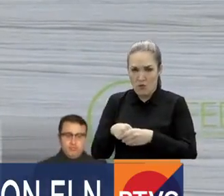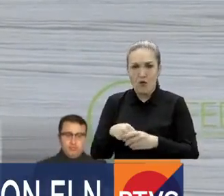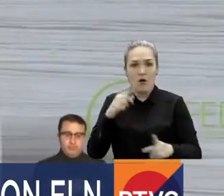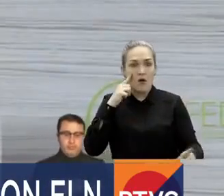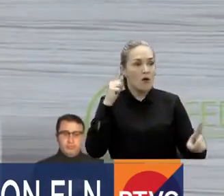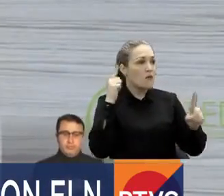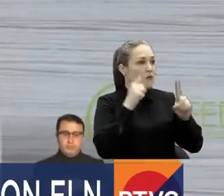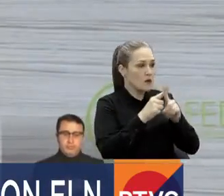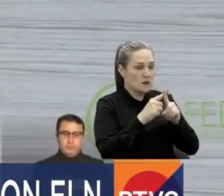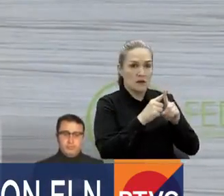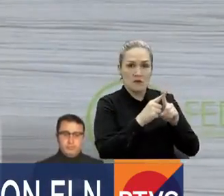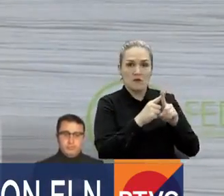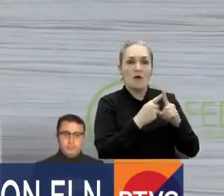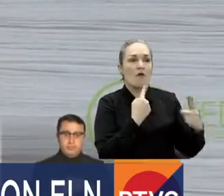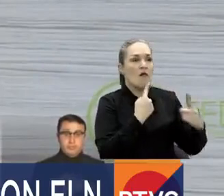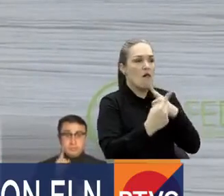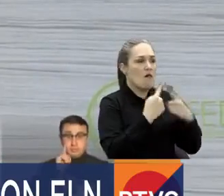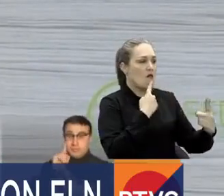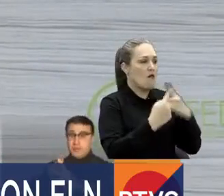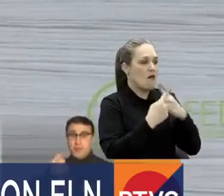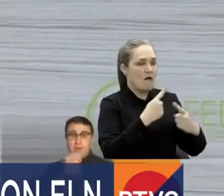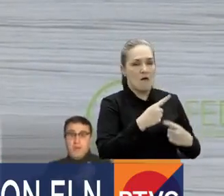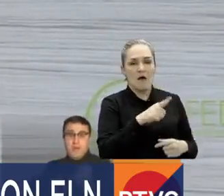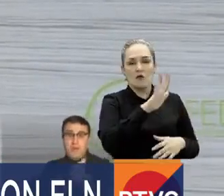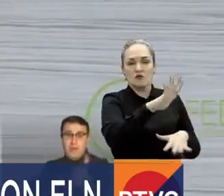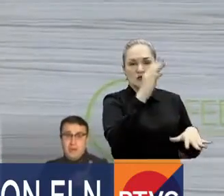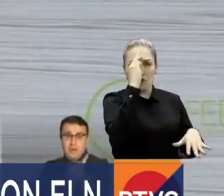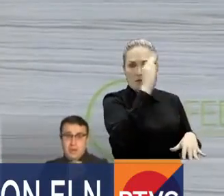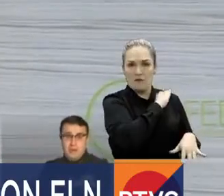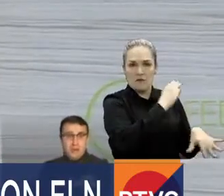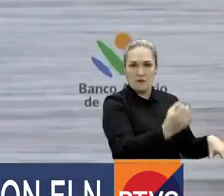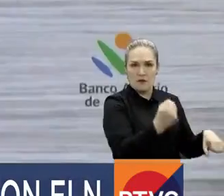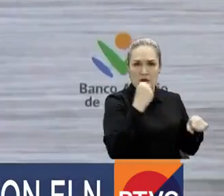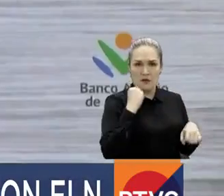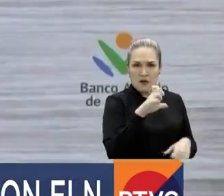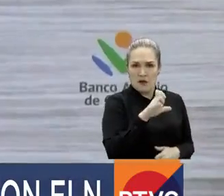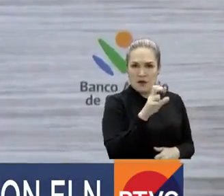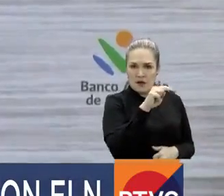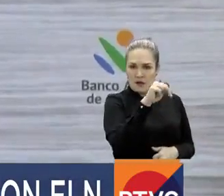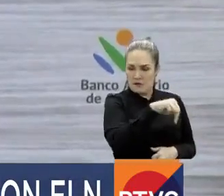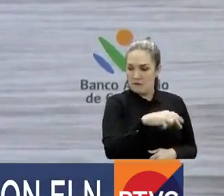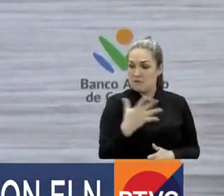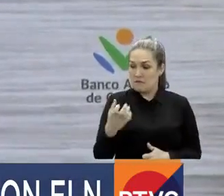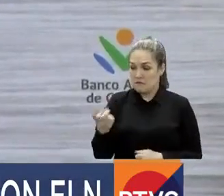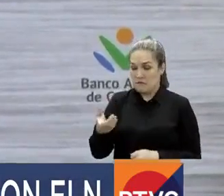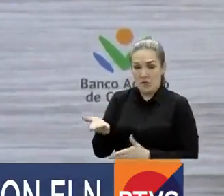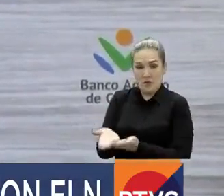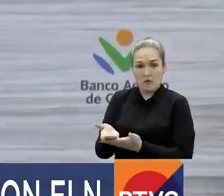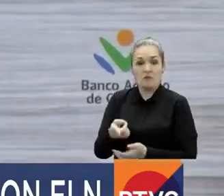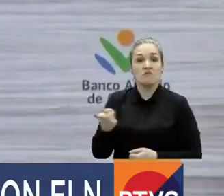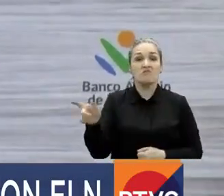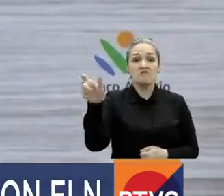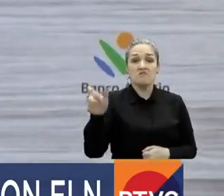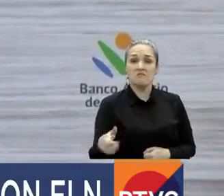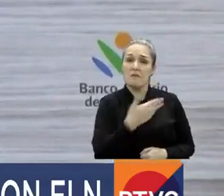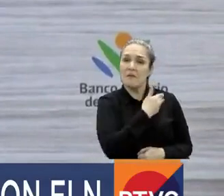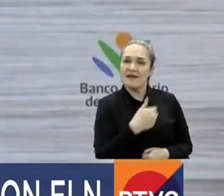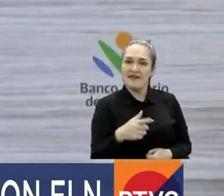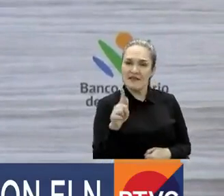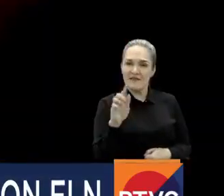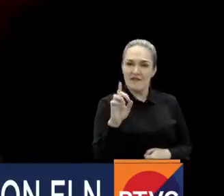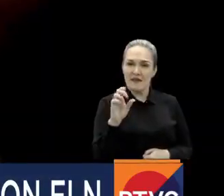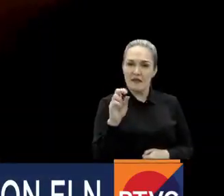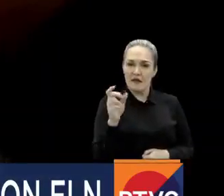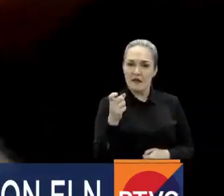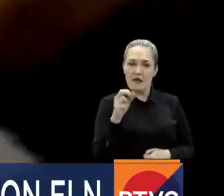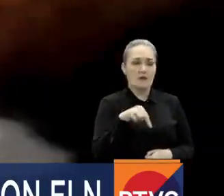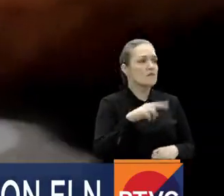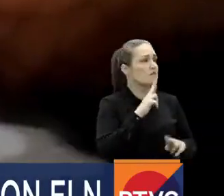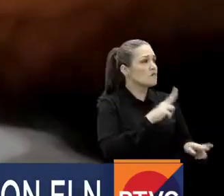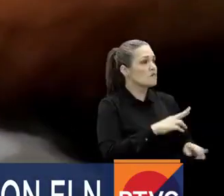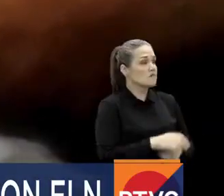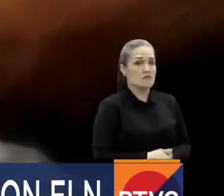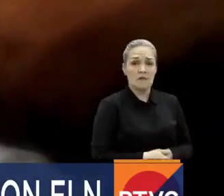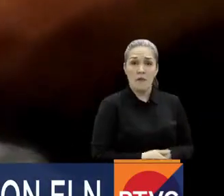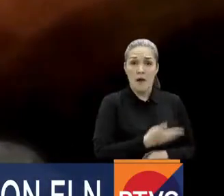HEMOS LOGRADO